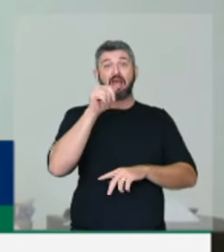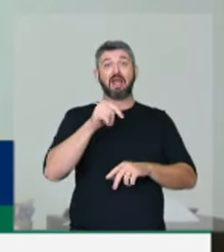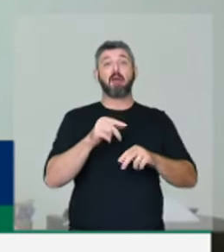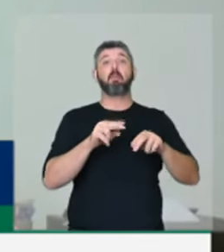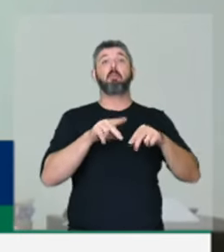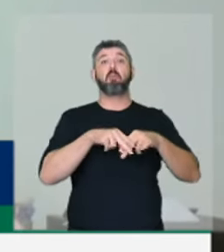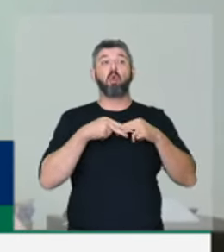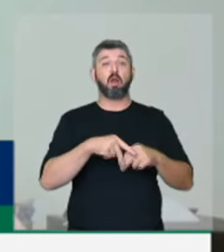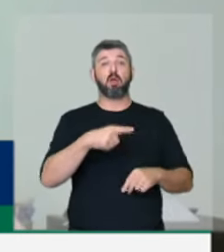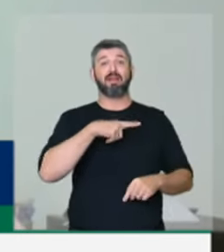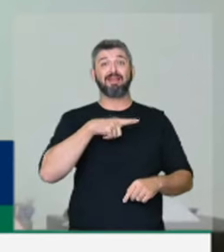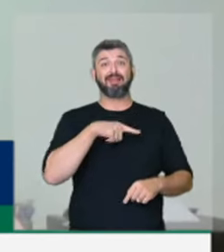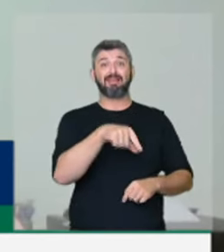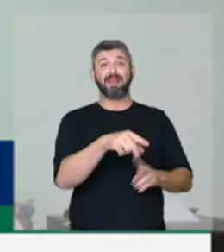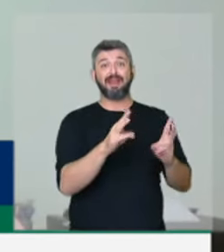INDÍGENAS, GRAÇAS AOS POVOS ORIGINÁRIOS DESSE PAÍS QUE